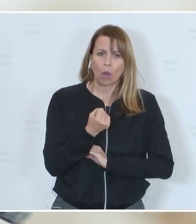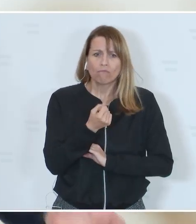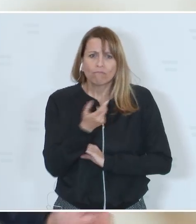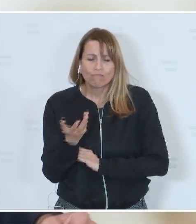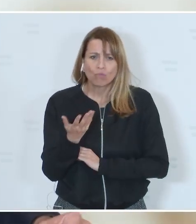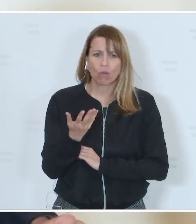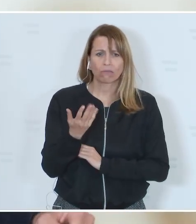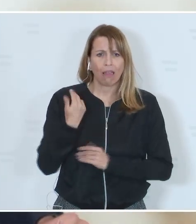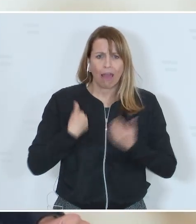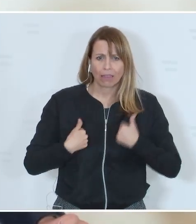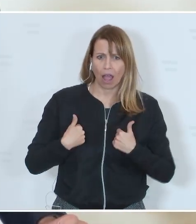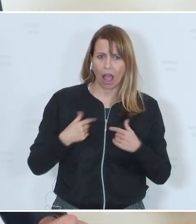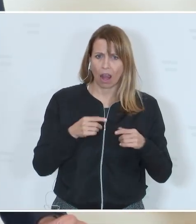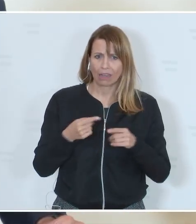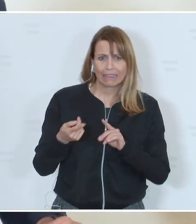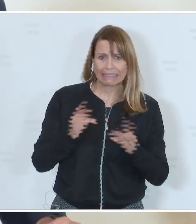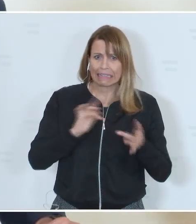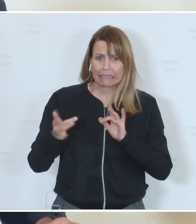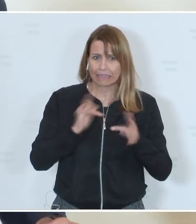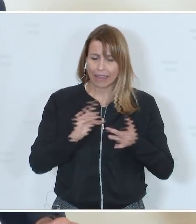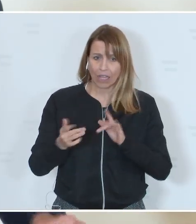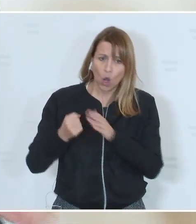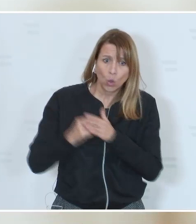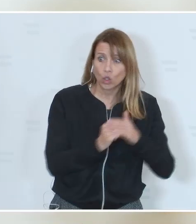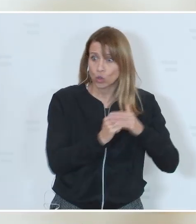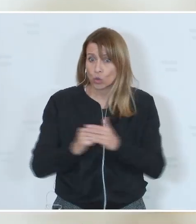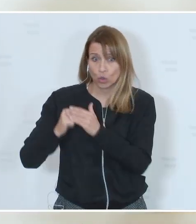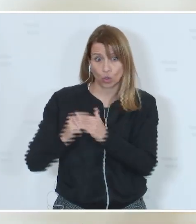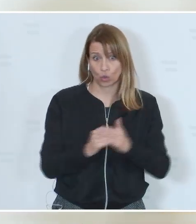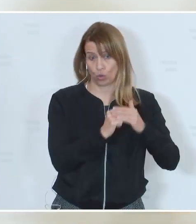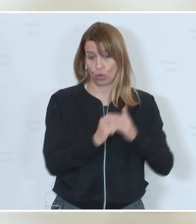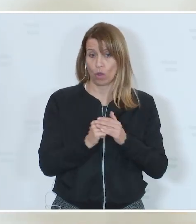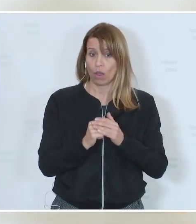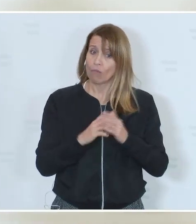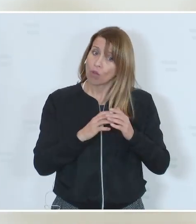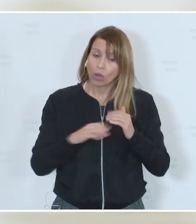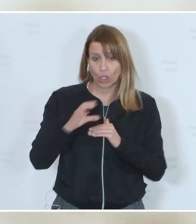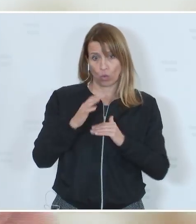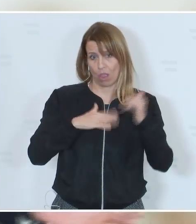Unterstützung zur Stärkung unserer Partner durch Kapazitätsaufbau. Und zu guter Letzt,